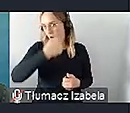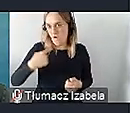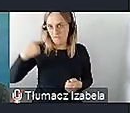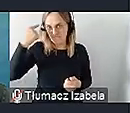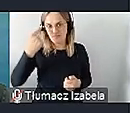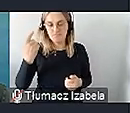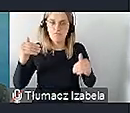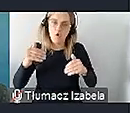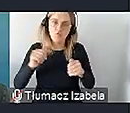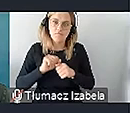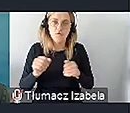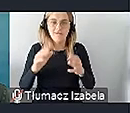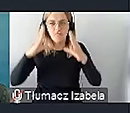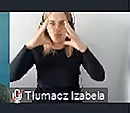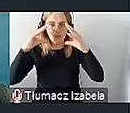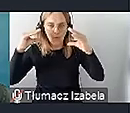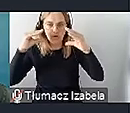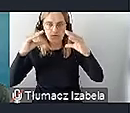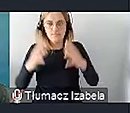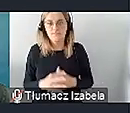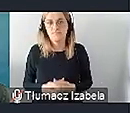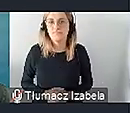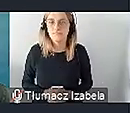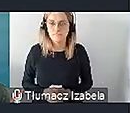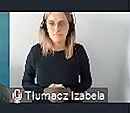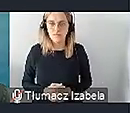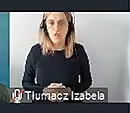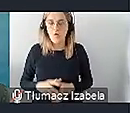która może być takim lekko spłaszczonym okręgiem.